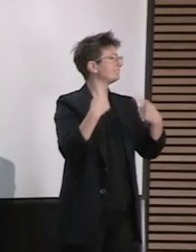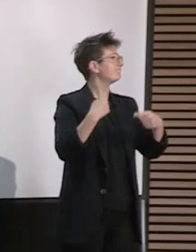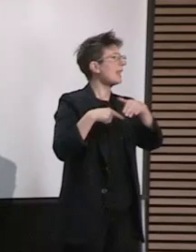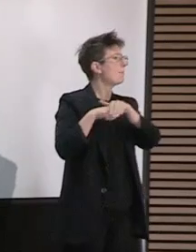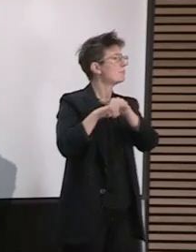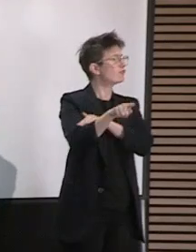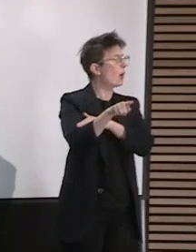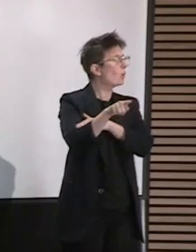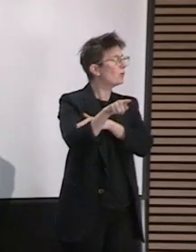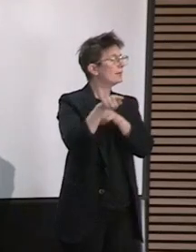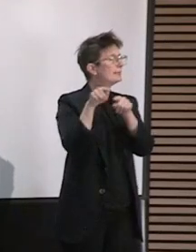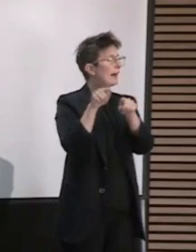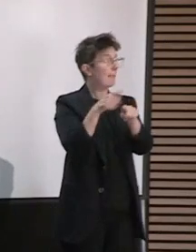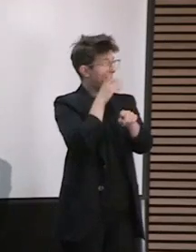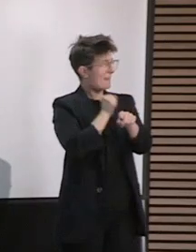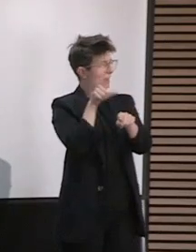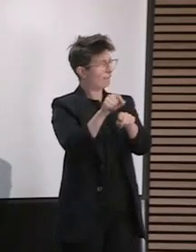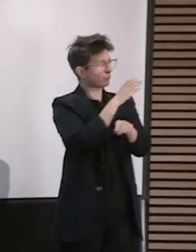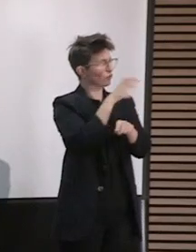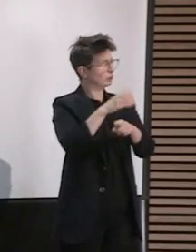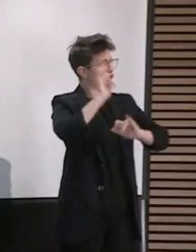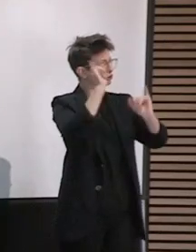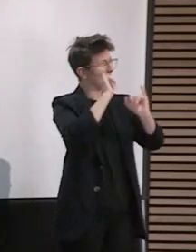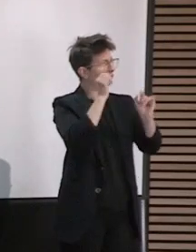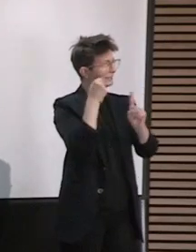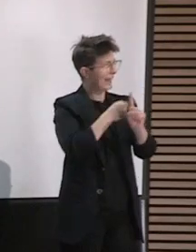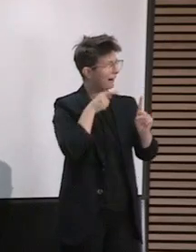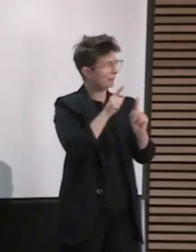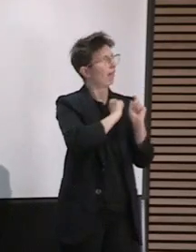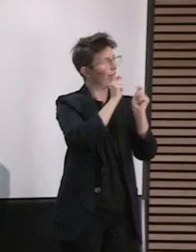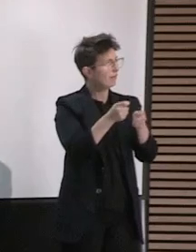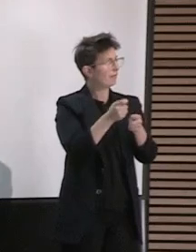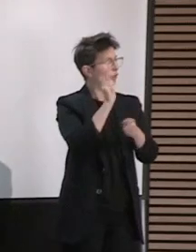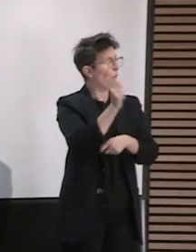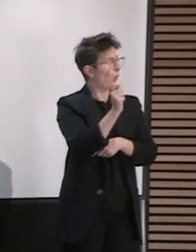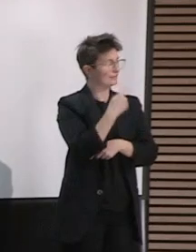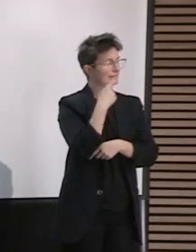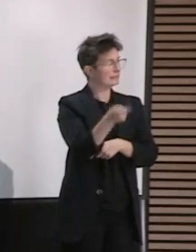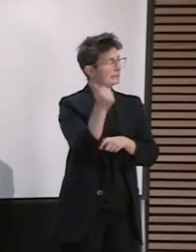chtautahi e mahi ana i tana whiu ora i waho Parole i Ahitereiria. Kua whai whakaaro ano te Kawanatanga ki tenei?